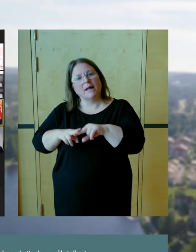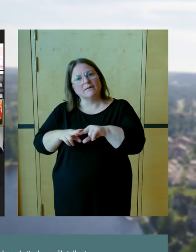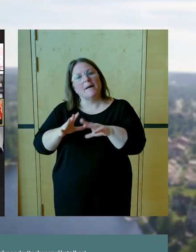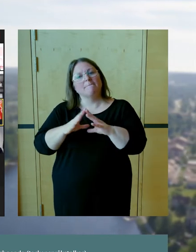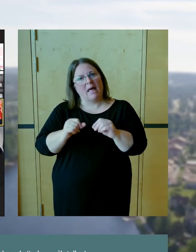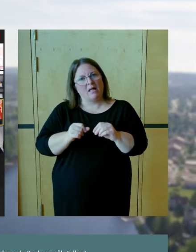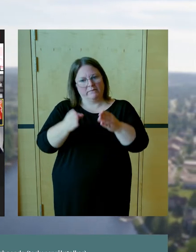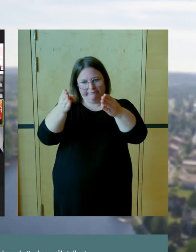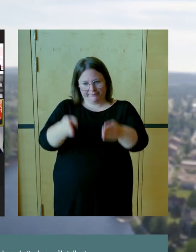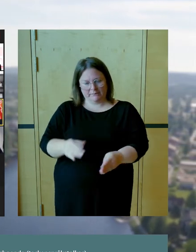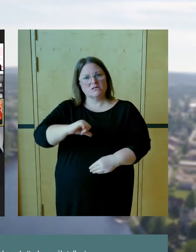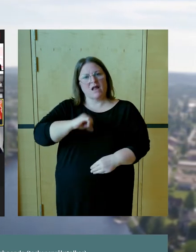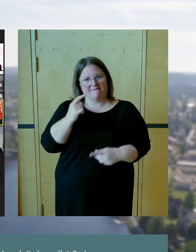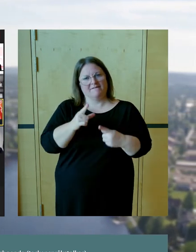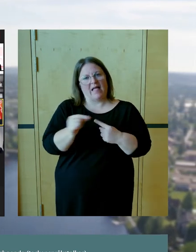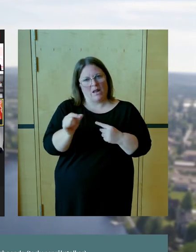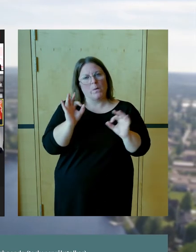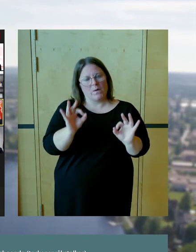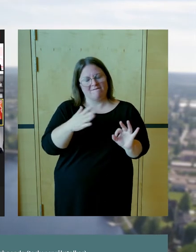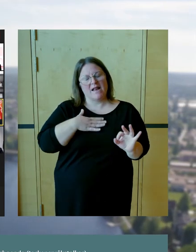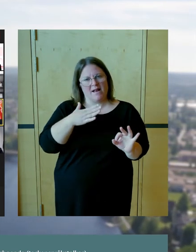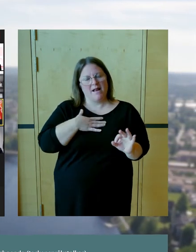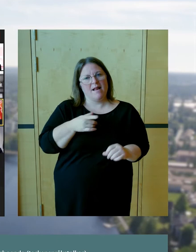Svanar flyttar jag inte Anna där tack